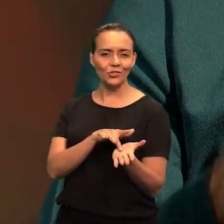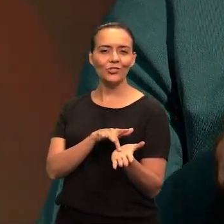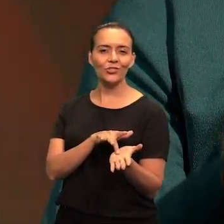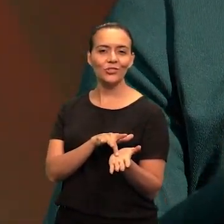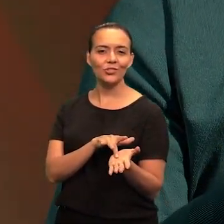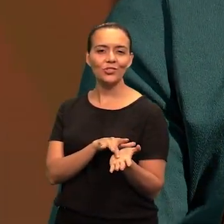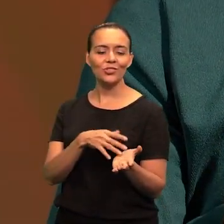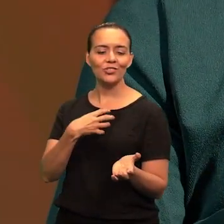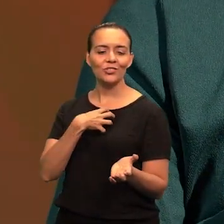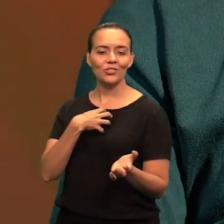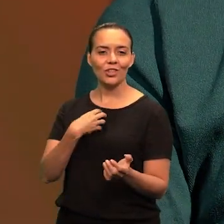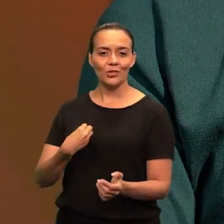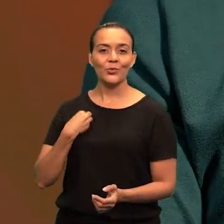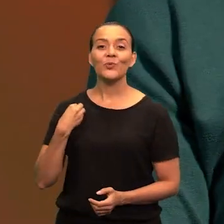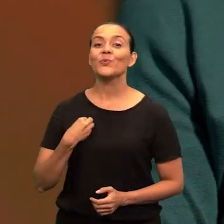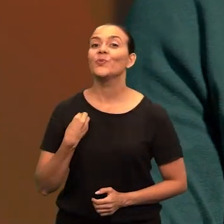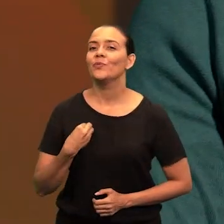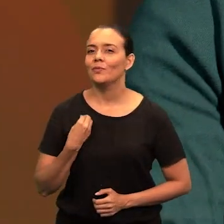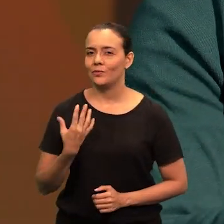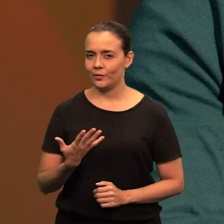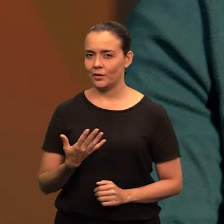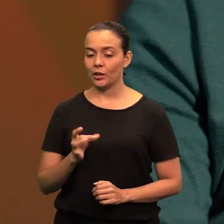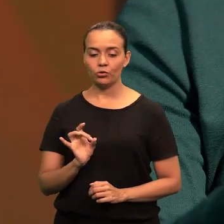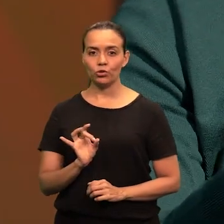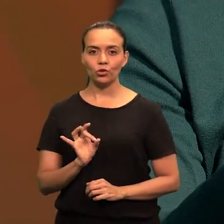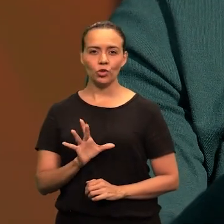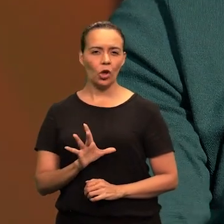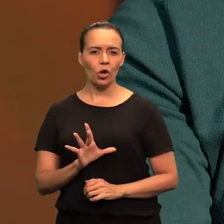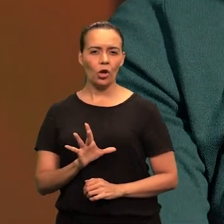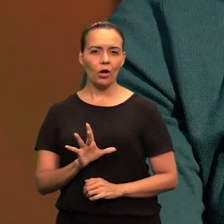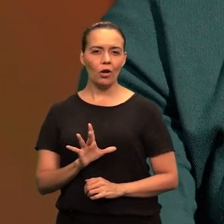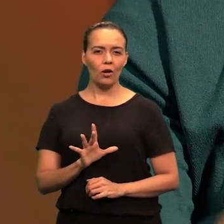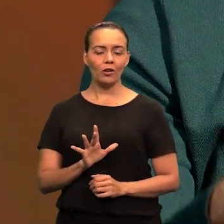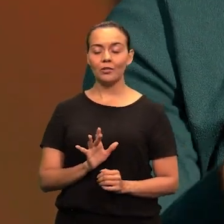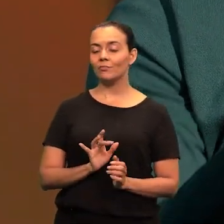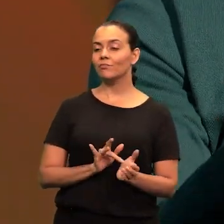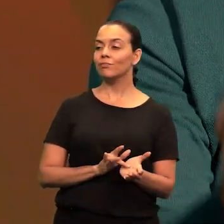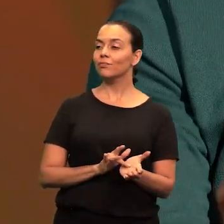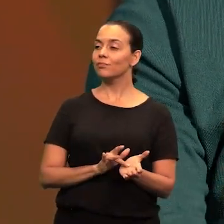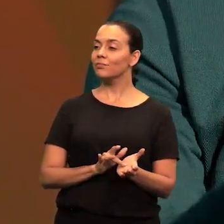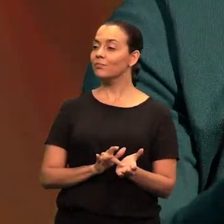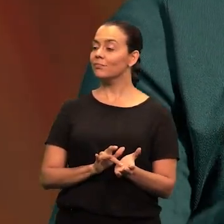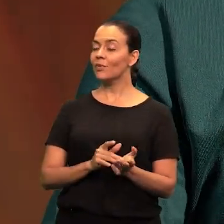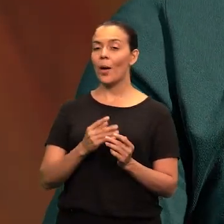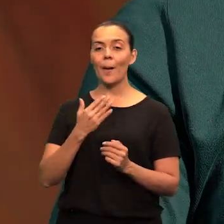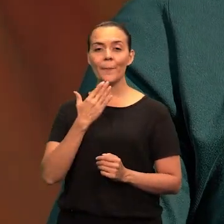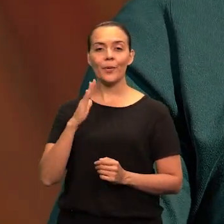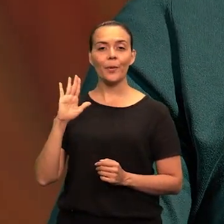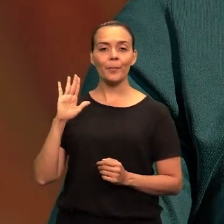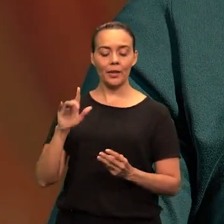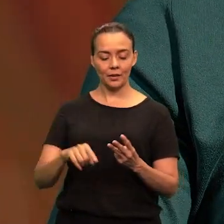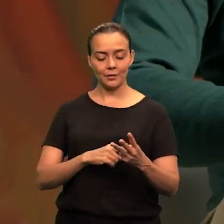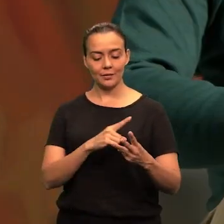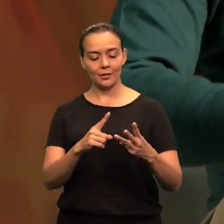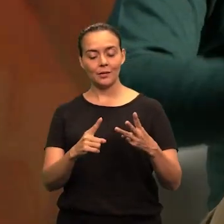porque eles simulam a partir do que são capazes de produzir, como um desejo dentro daquela sociedade.